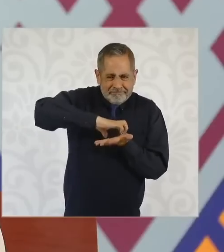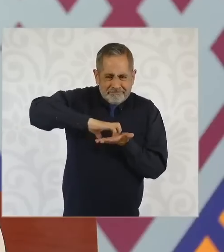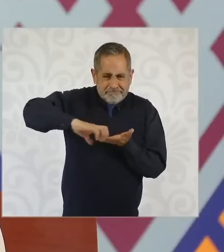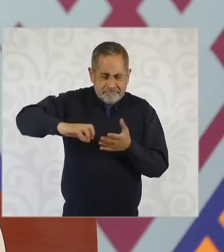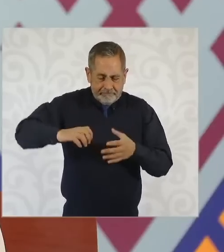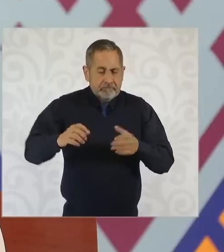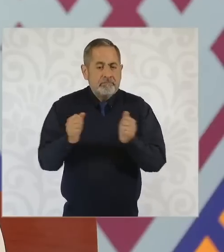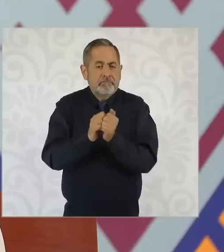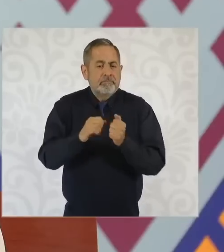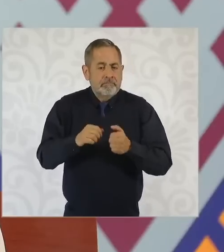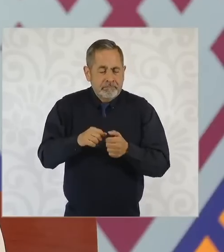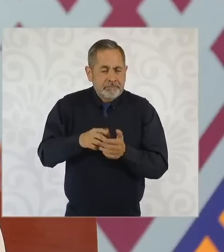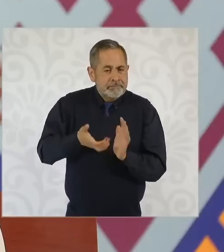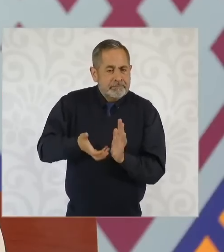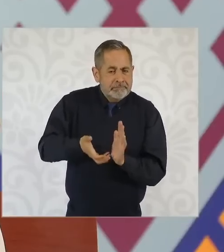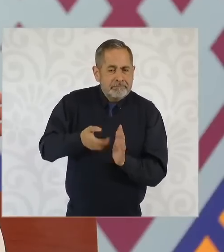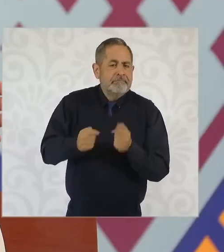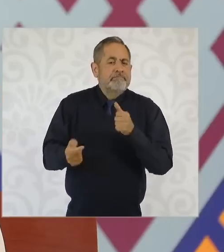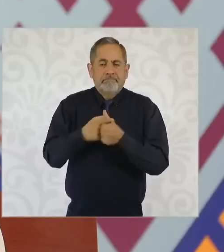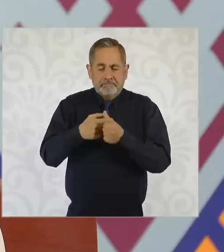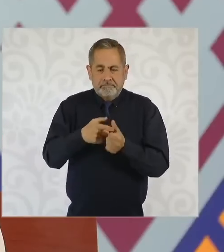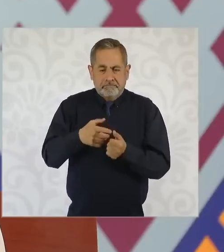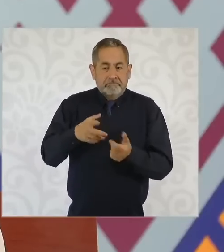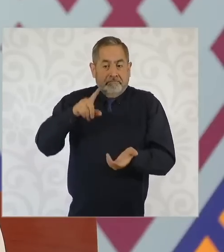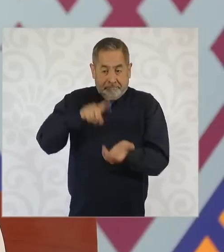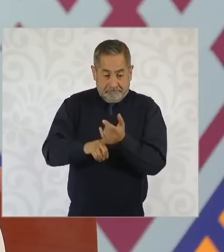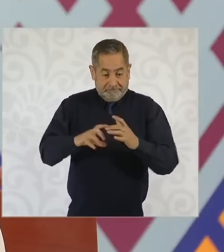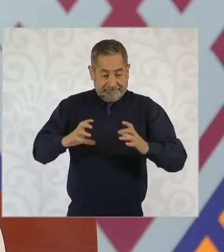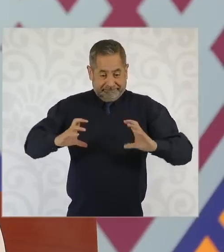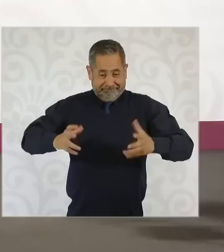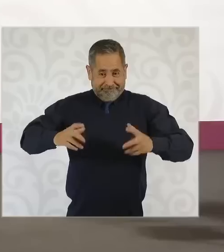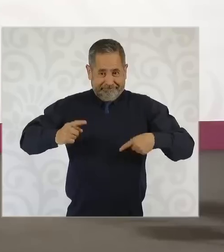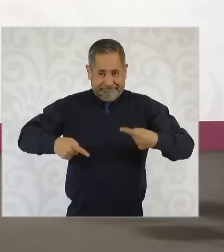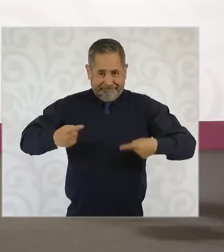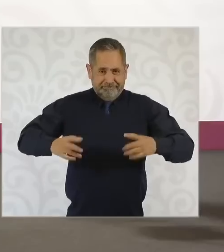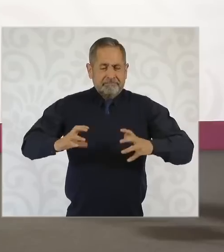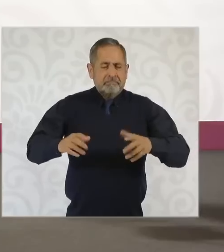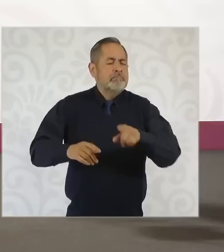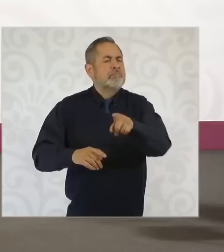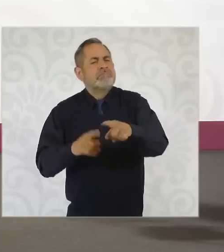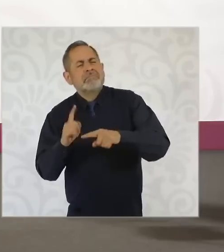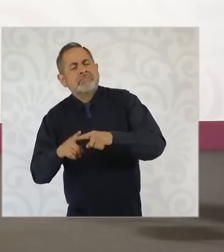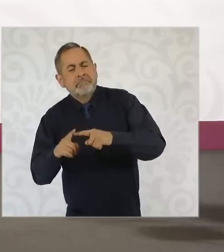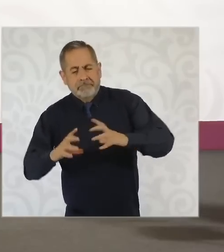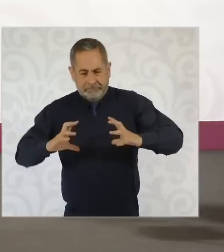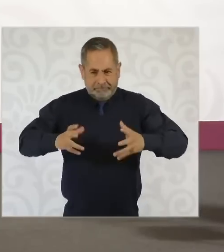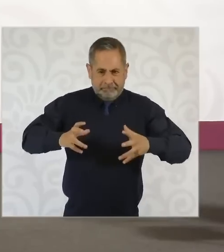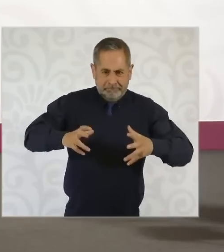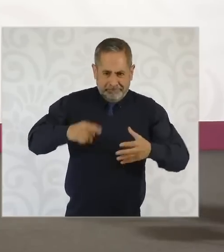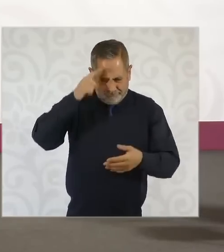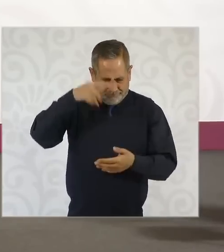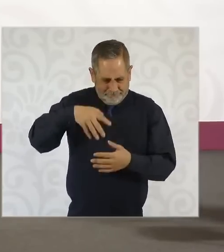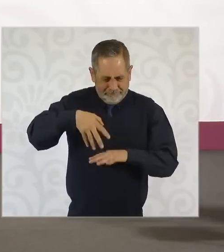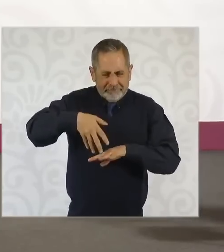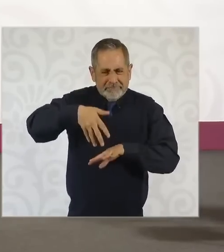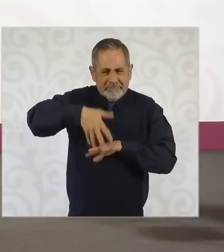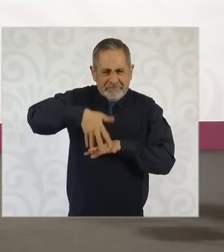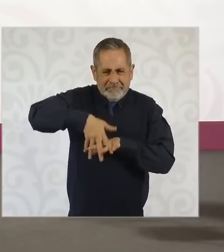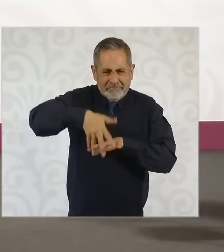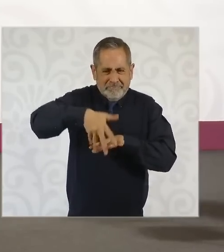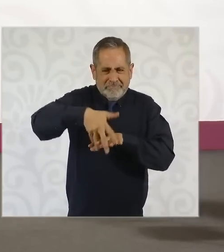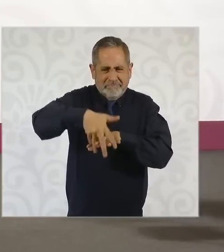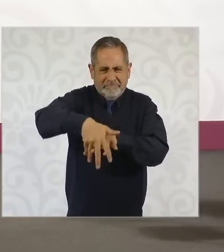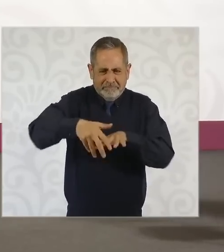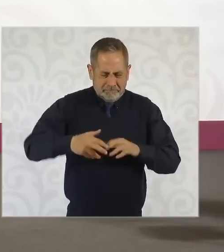eh equipos es la fresadora la fresadora es el equipo que tritura el asfalto lo levanta eh Y